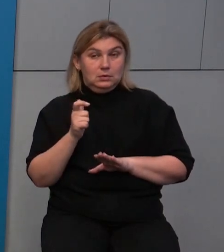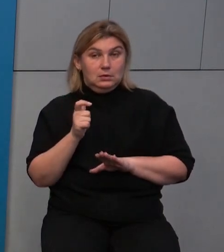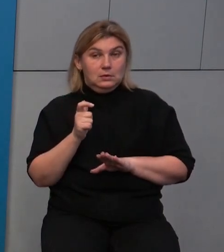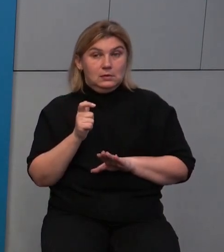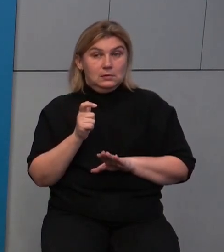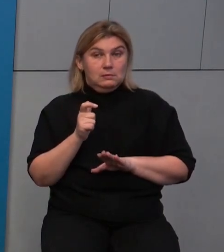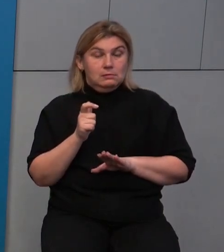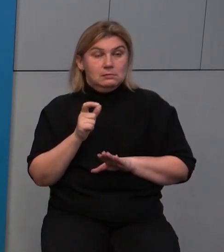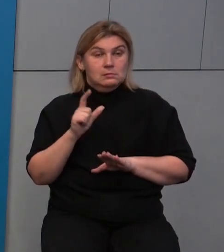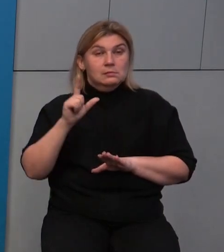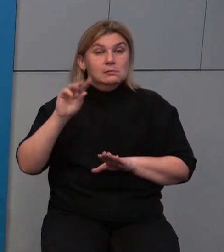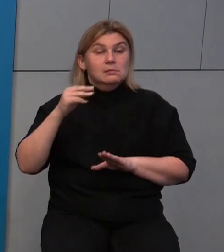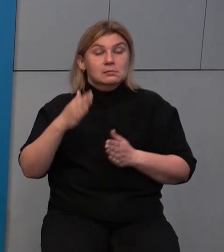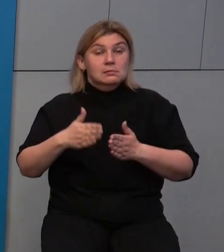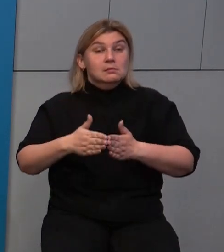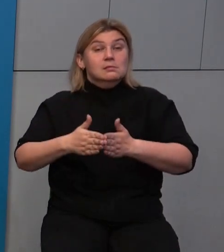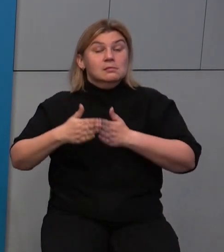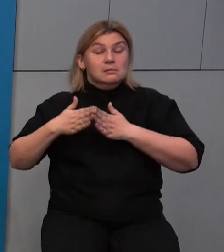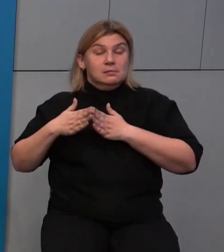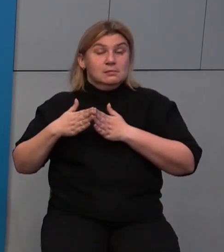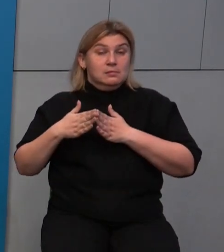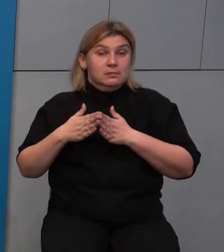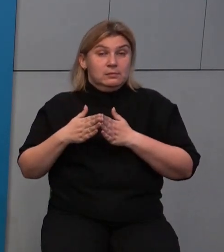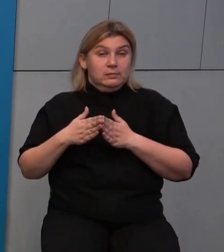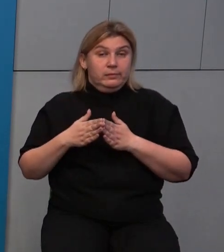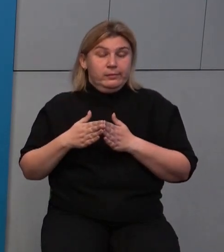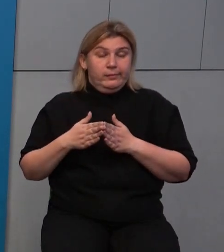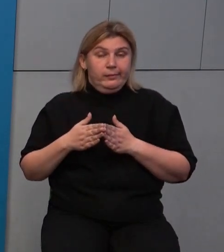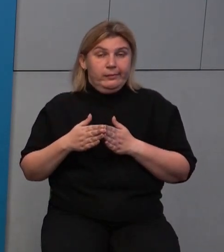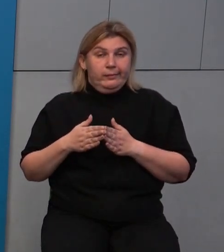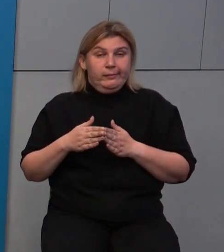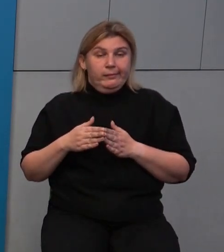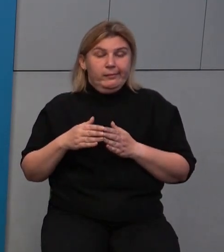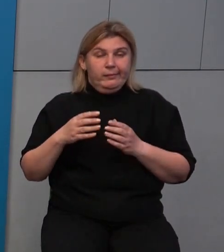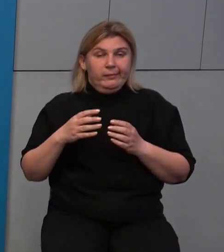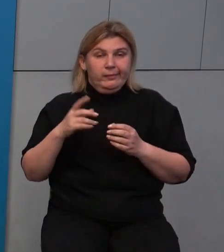to co Lem ukrywał w jakimś sensie przed swoimi odbiorcami